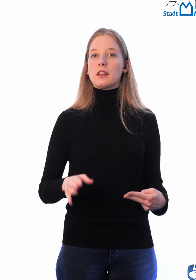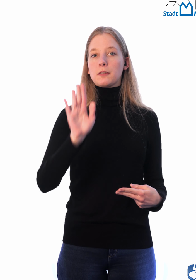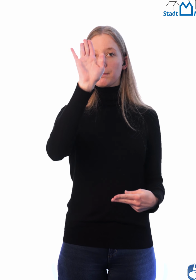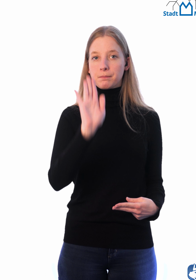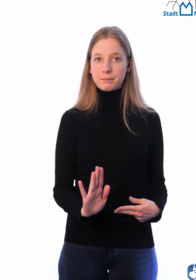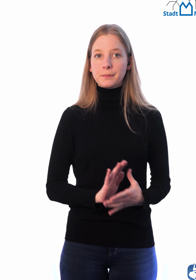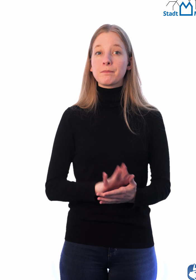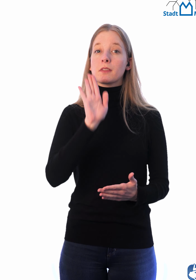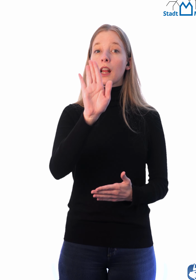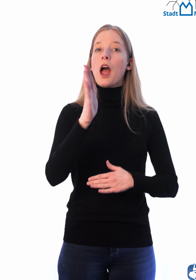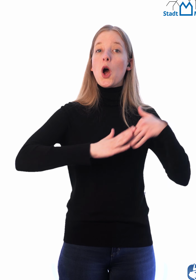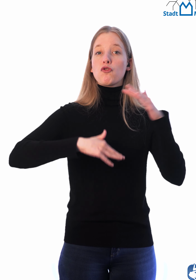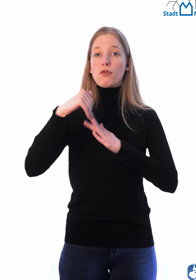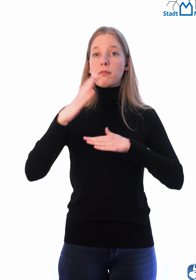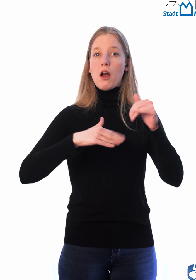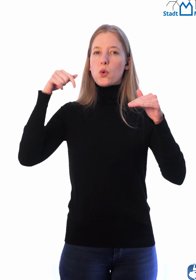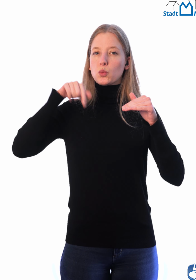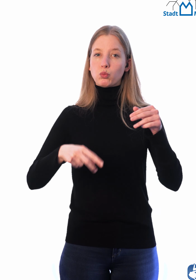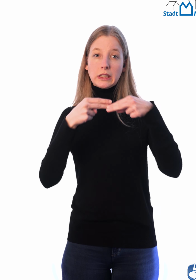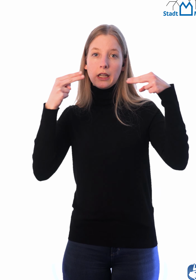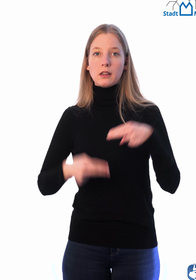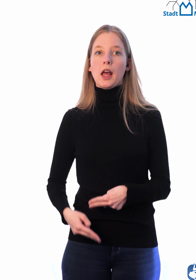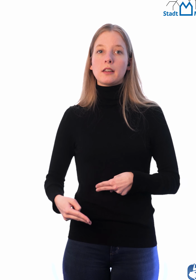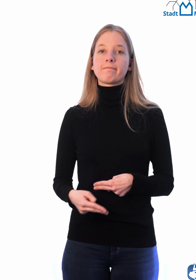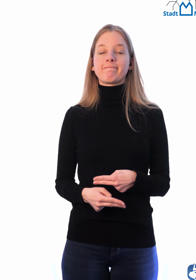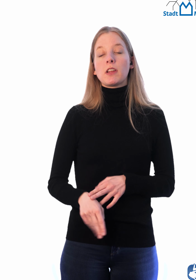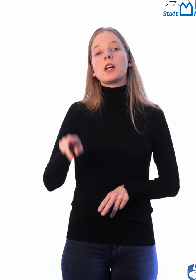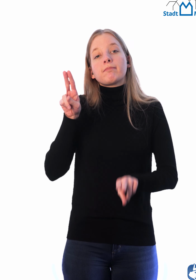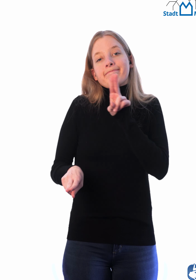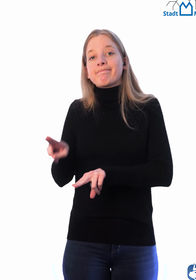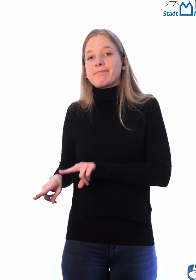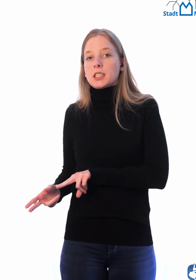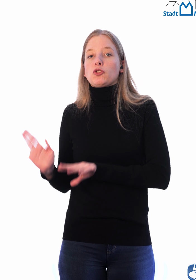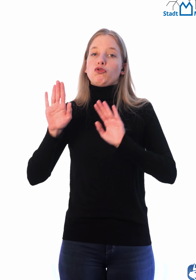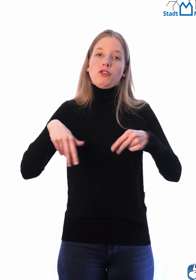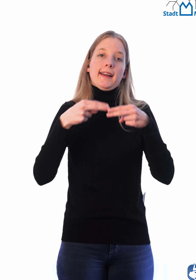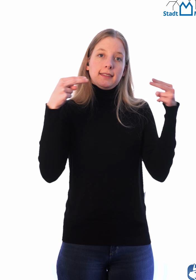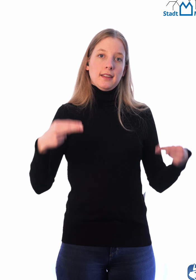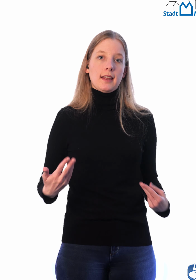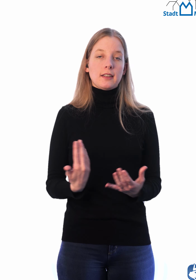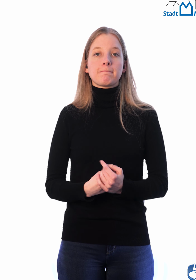Der Aufbau der Unterseiten unterscheidet sich von der Startseite.